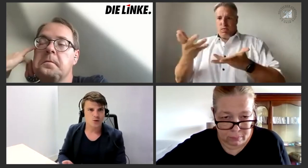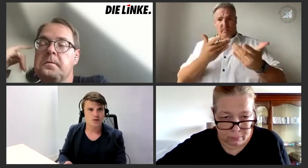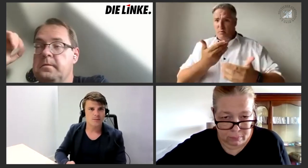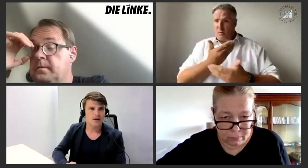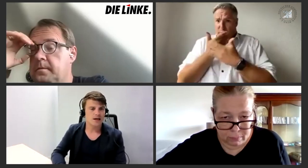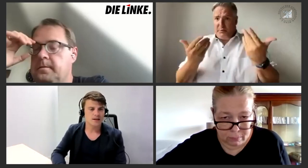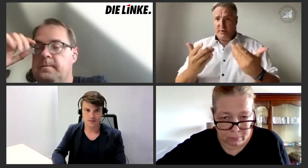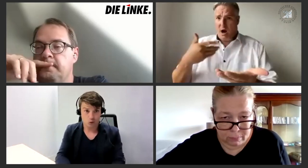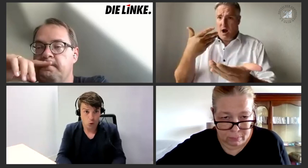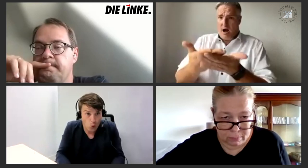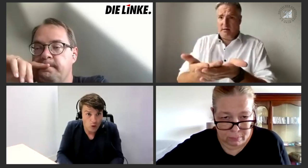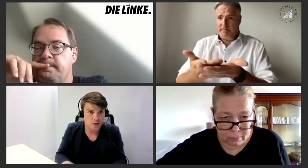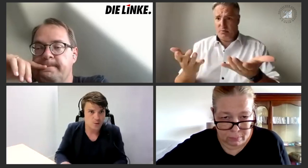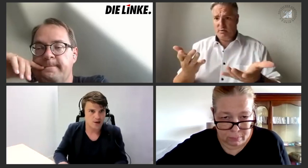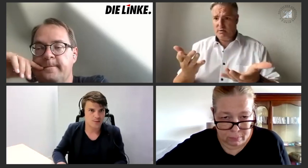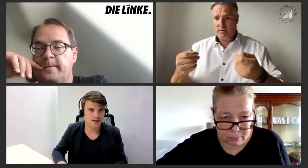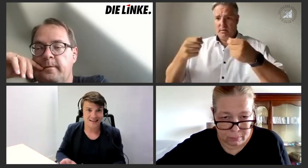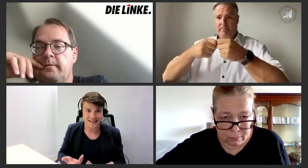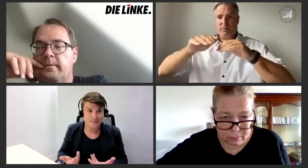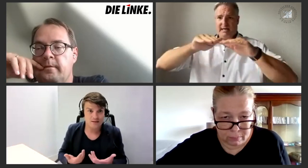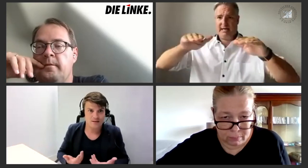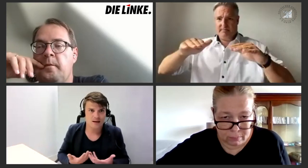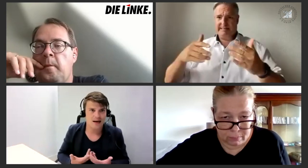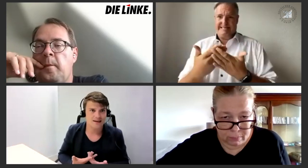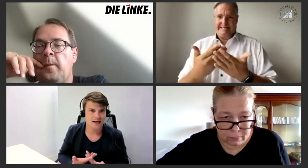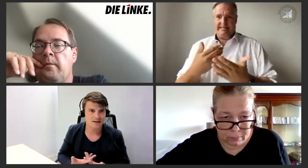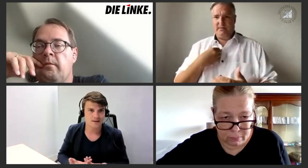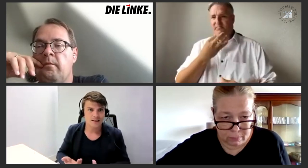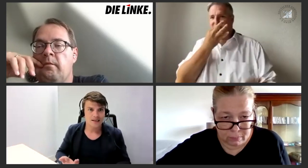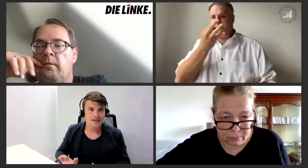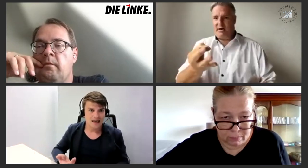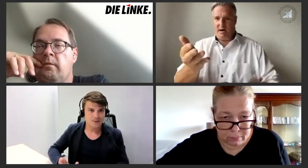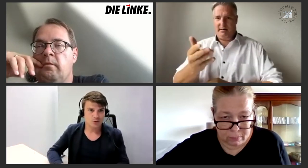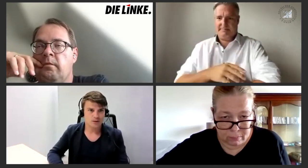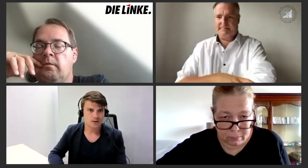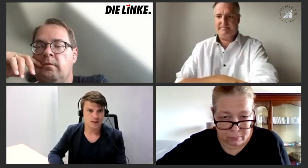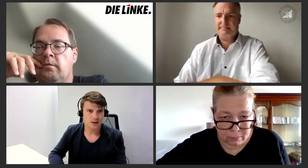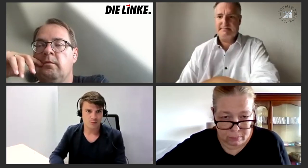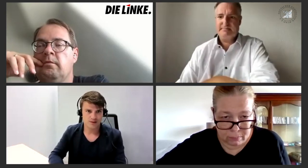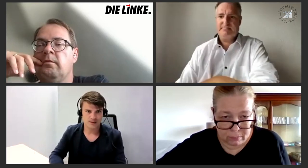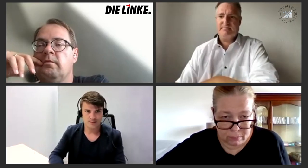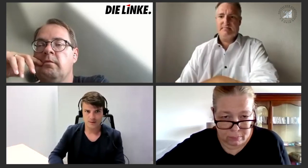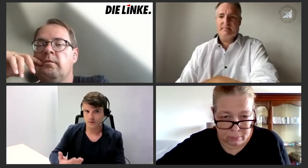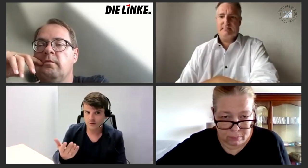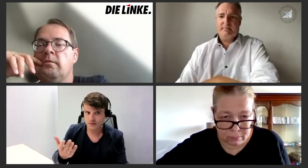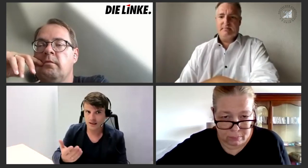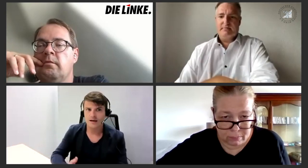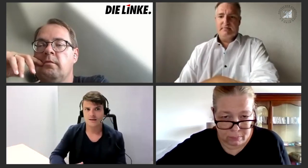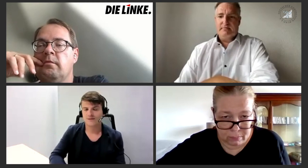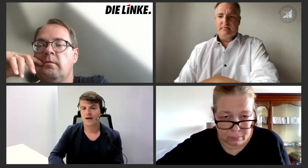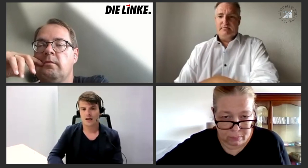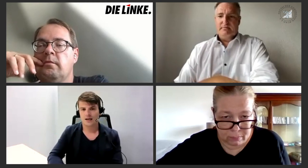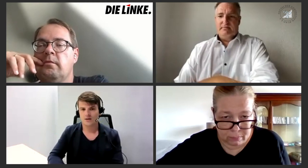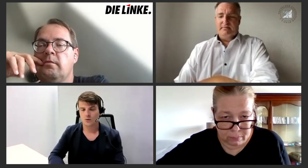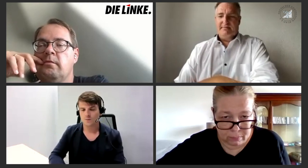Beratungen im Bereich Corona zum Beispiel, da gibt es gerade keine Angebote auf Bundesebene und da